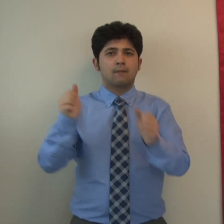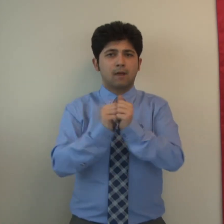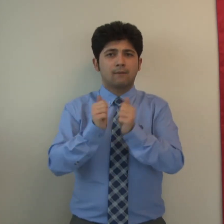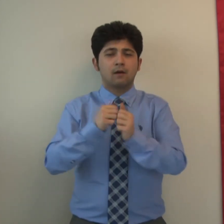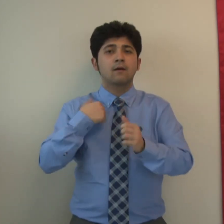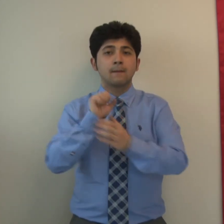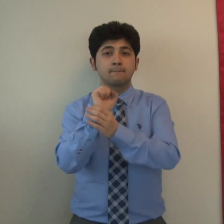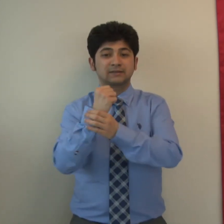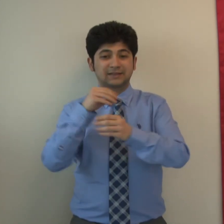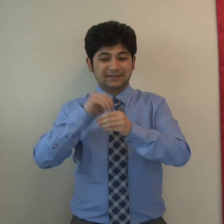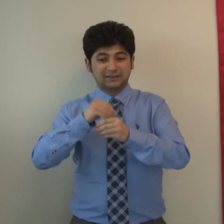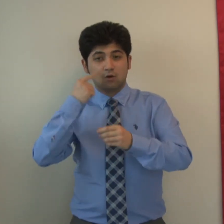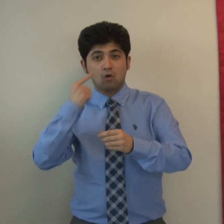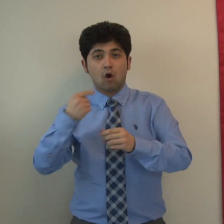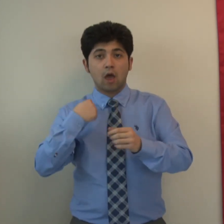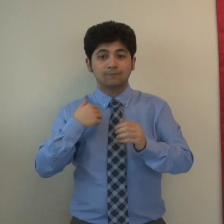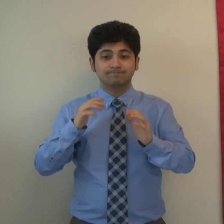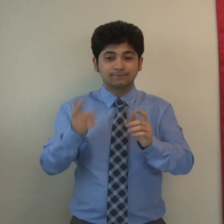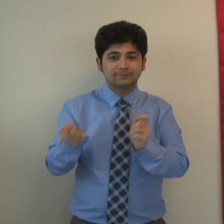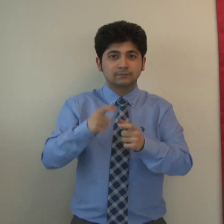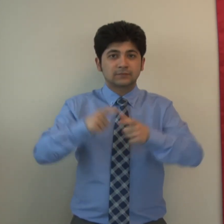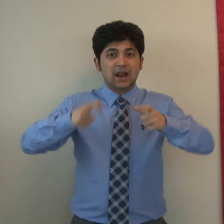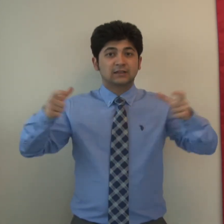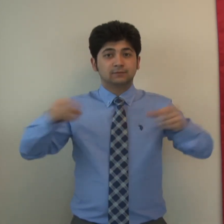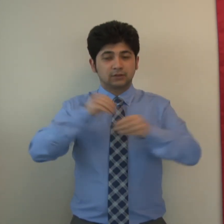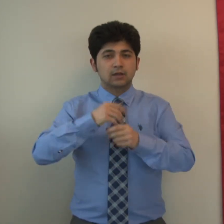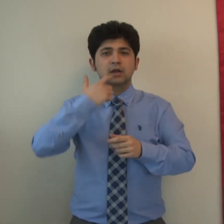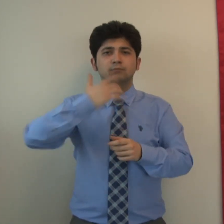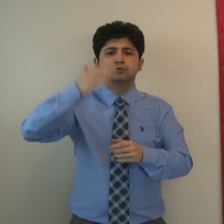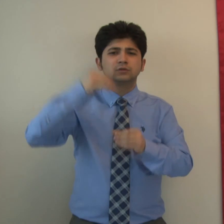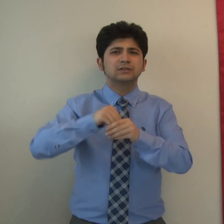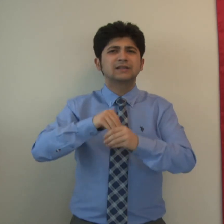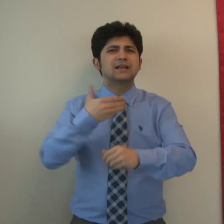personelinin de mesleki gelişimine ve dolayısıyla yaşlılarımıza